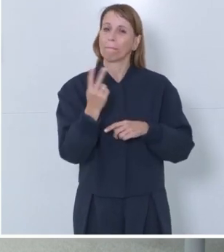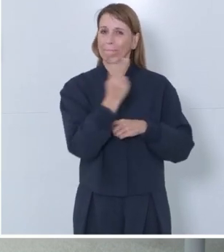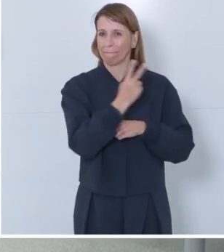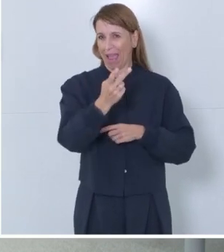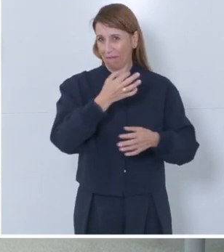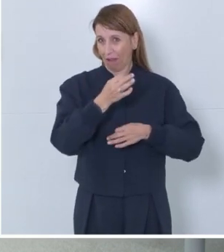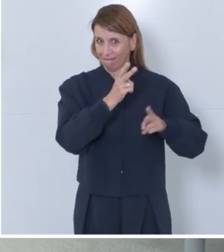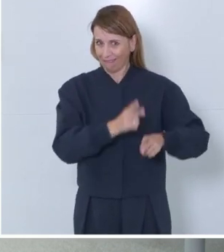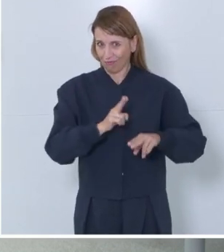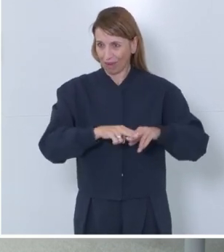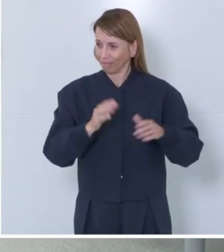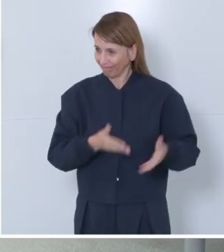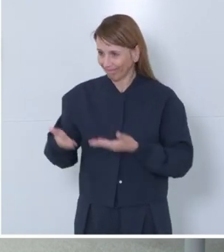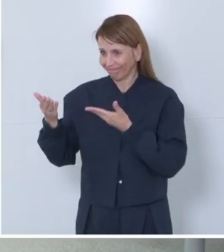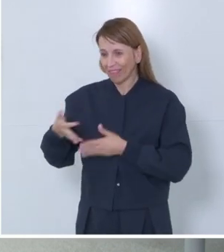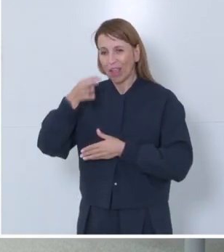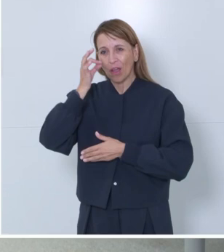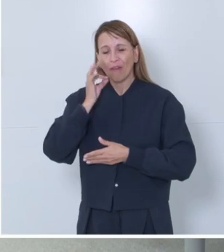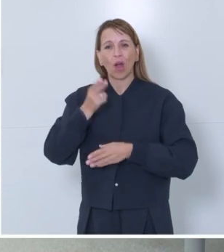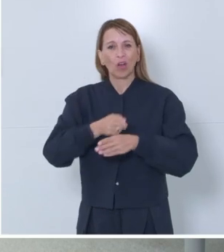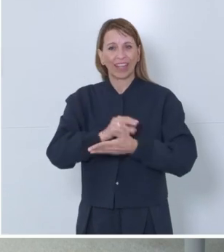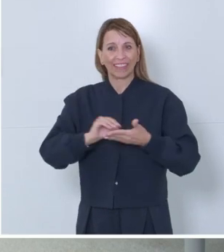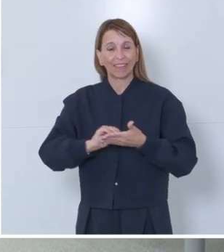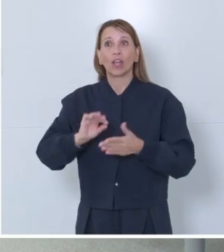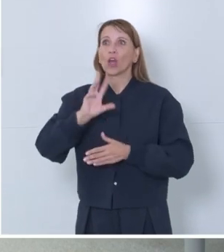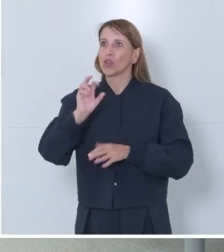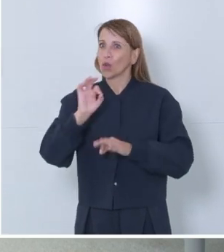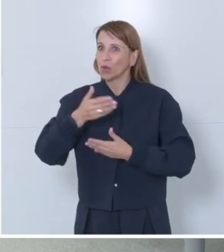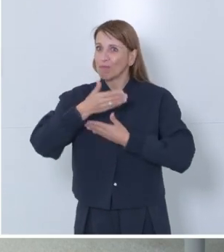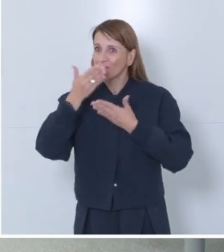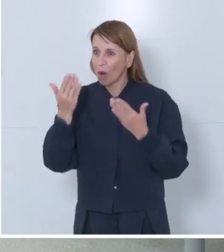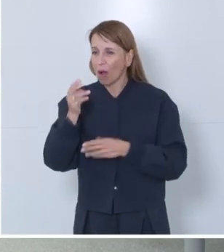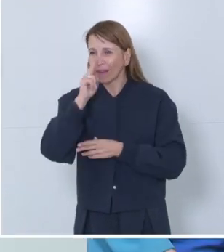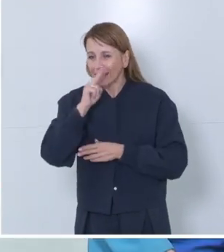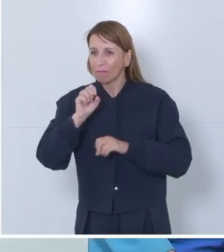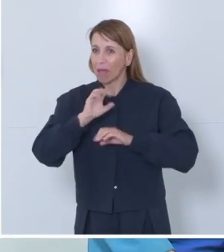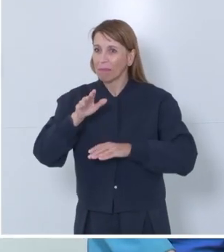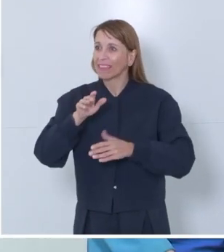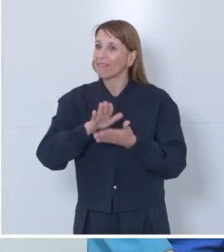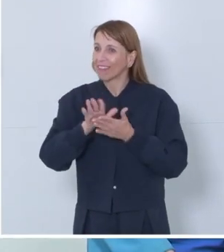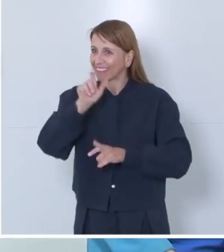Staatssekretärin Claudia Plakolm: Einen wunderschönen guten Morgen, geschätzte Medienvertreterinnen, liebe Medienvertreter, liebe Zivildiener an meiner